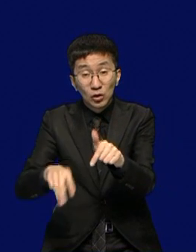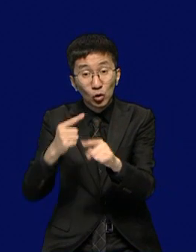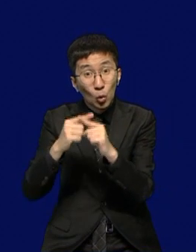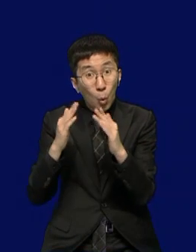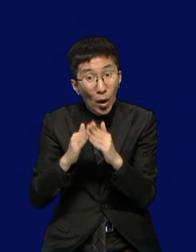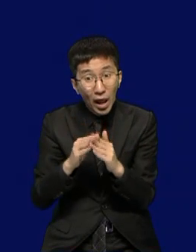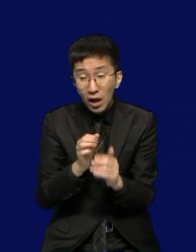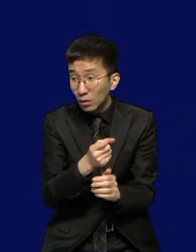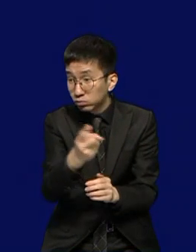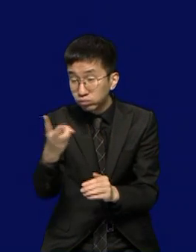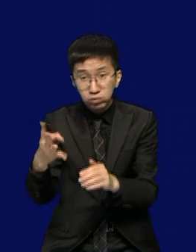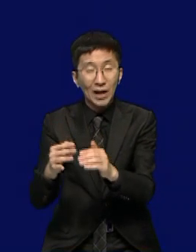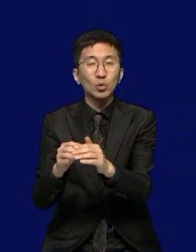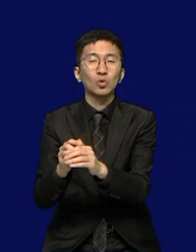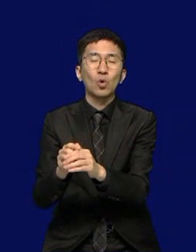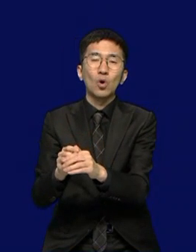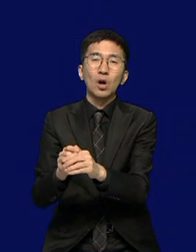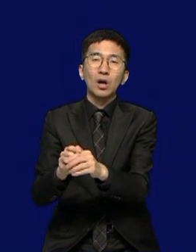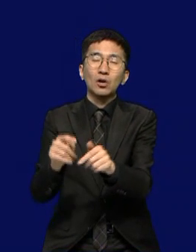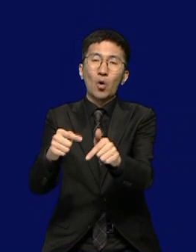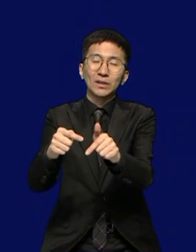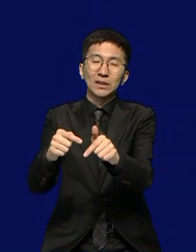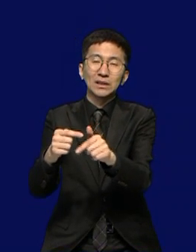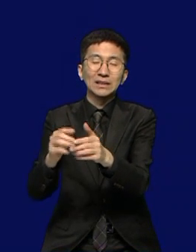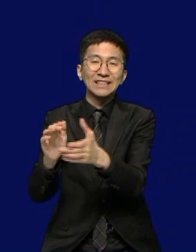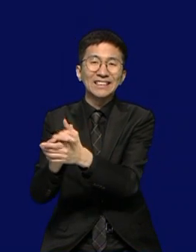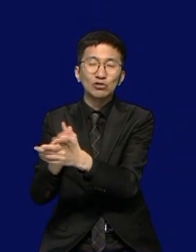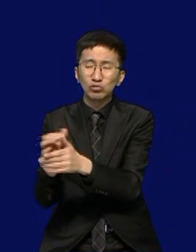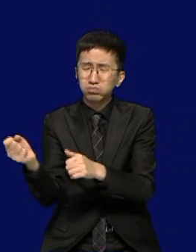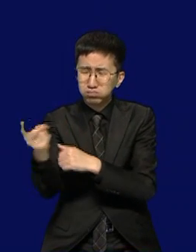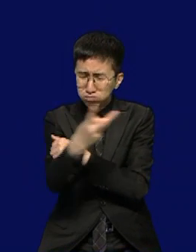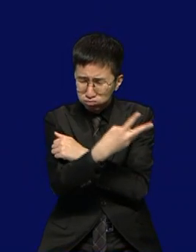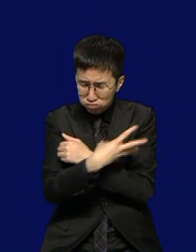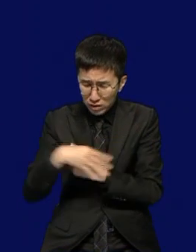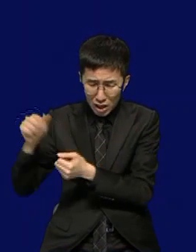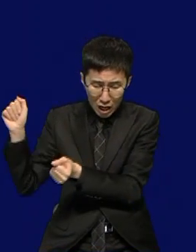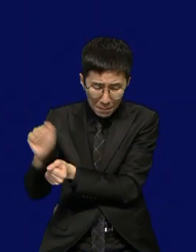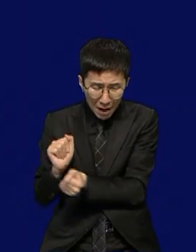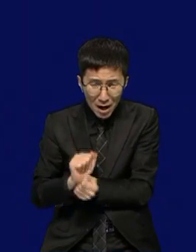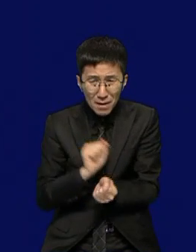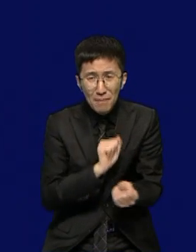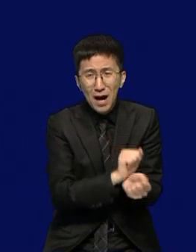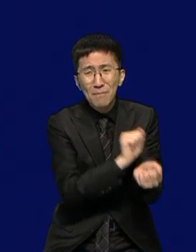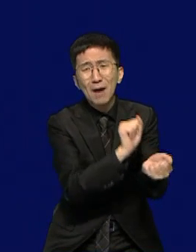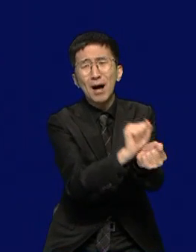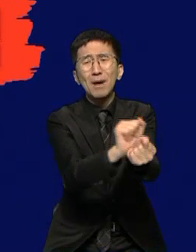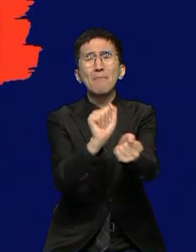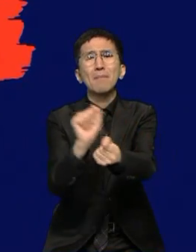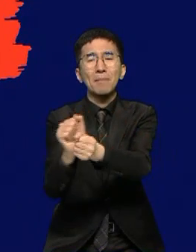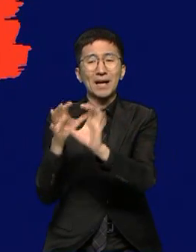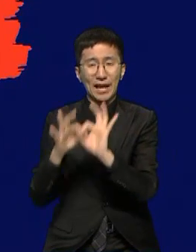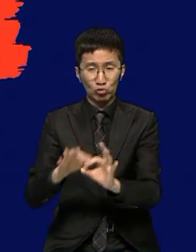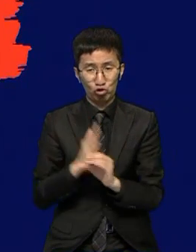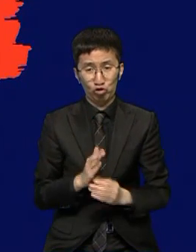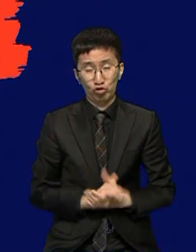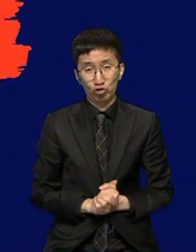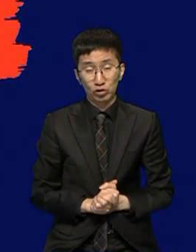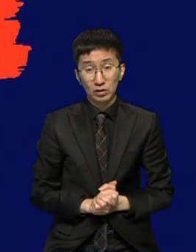걸쳐 교인의 가족 지인까지 속속 오미크론 변이에 감염된 것으로 나타났습니다. 최초 감염자가 확인된 지 불과 일주일